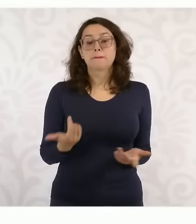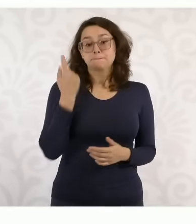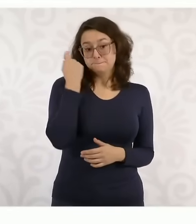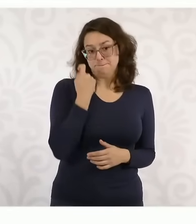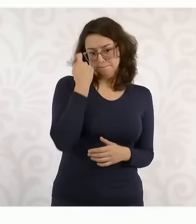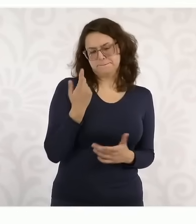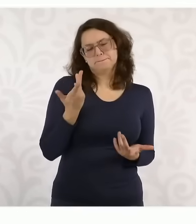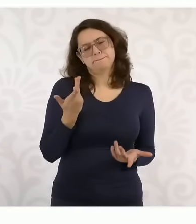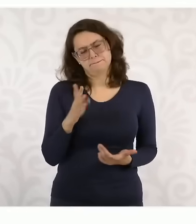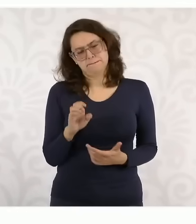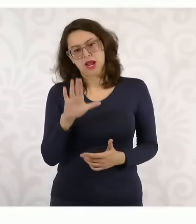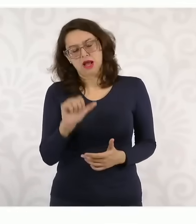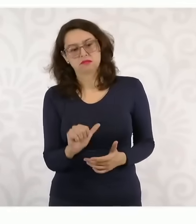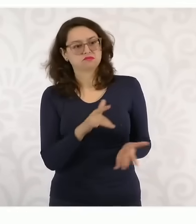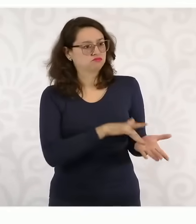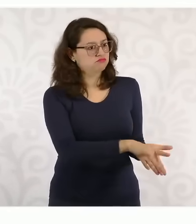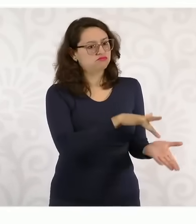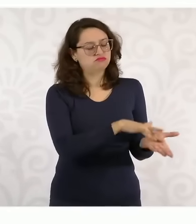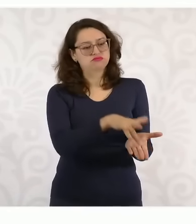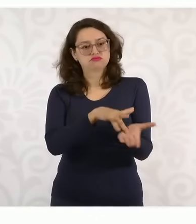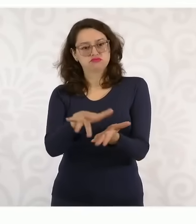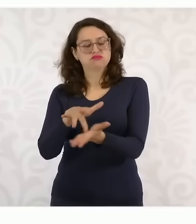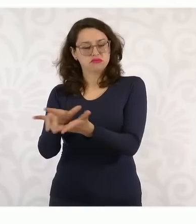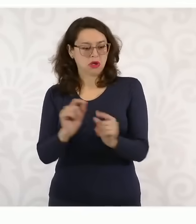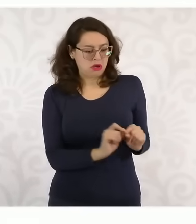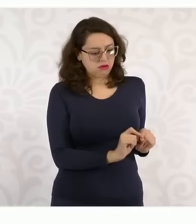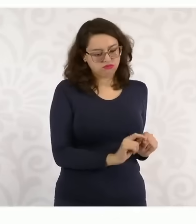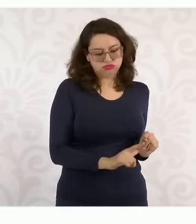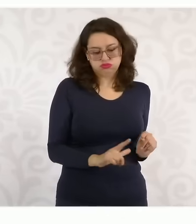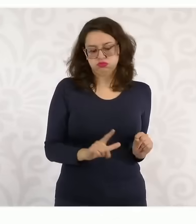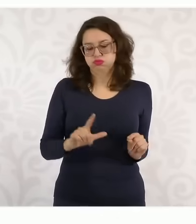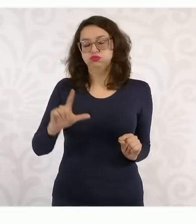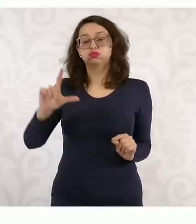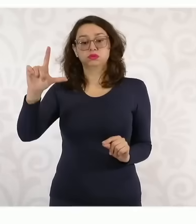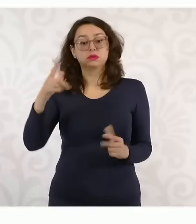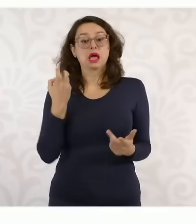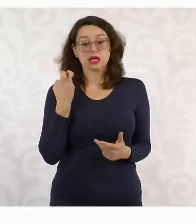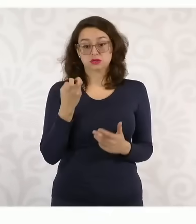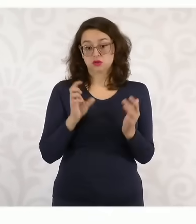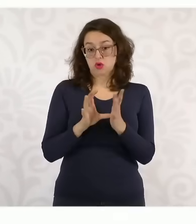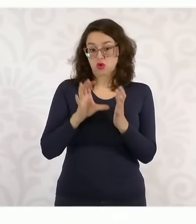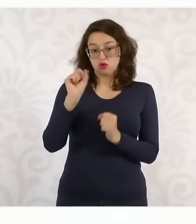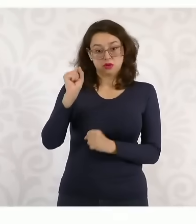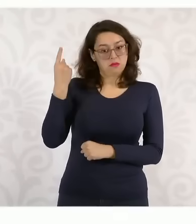y y aquí se demuestra que estamos cumpliendo el precepto constitucional de que siempre debe de